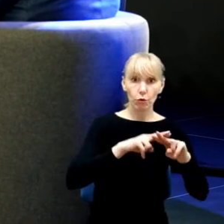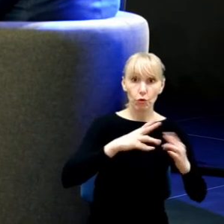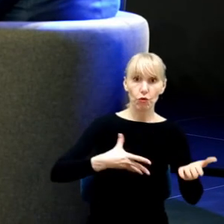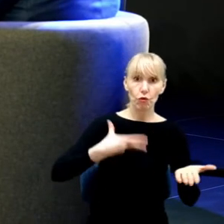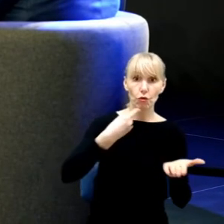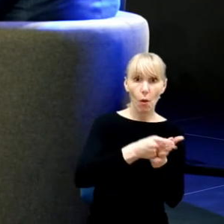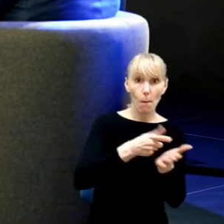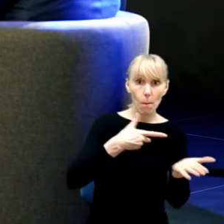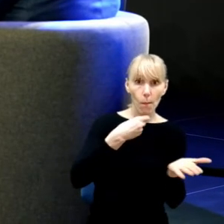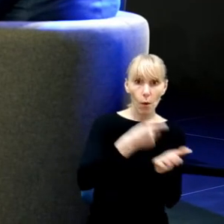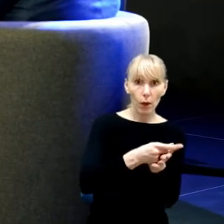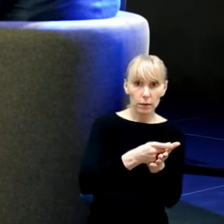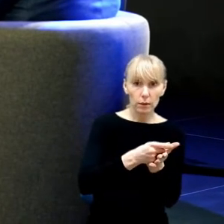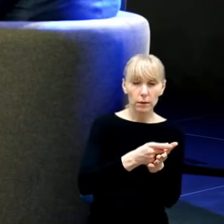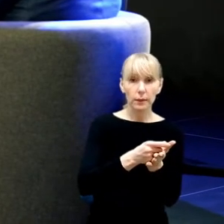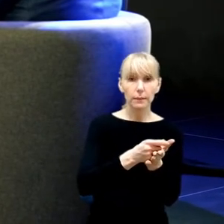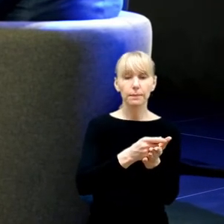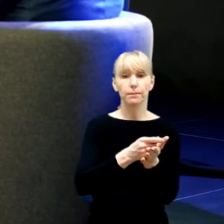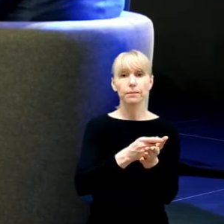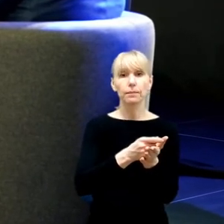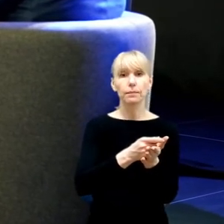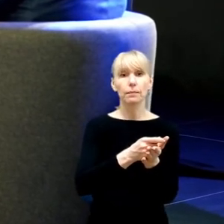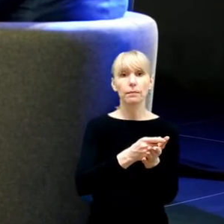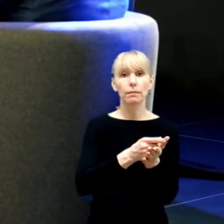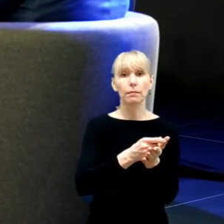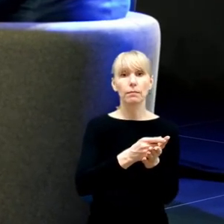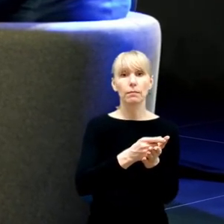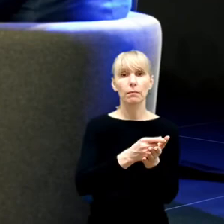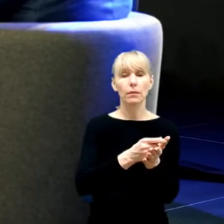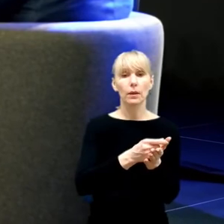o którym rozmawiamy, to jest prefinansowanie,